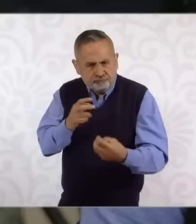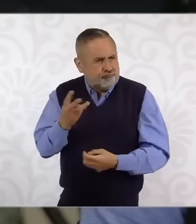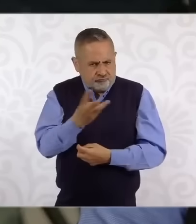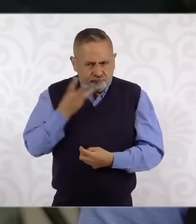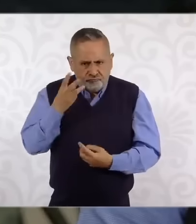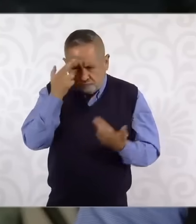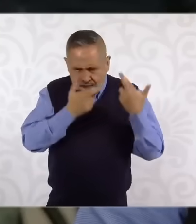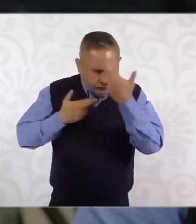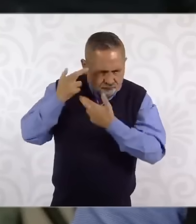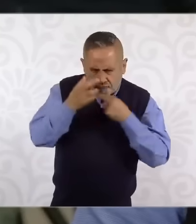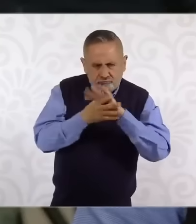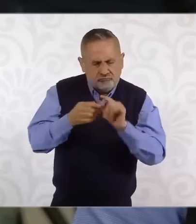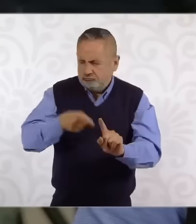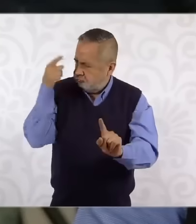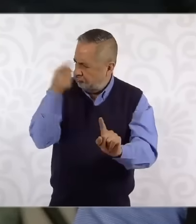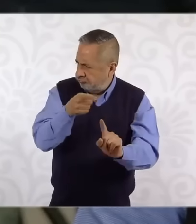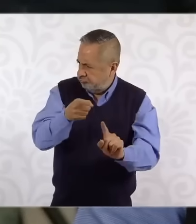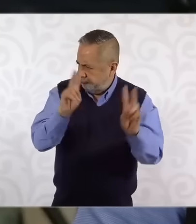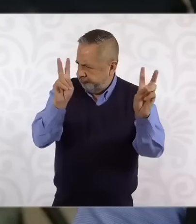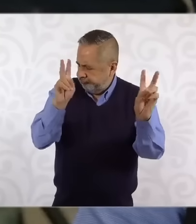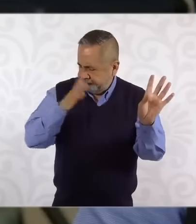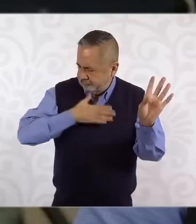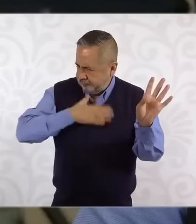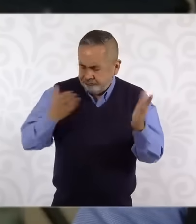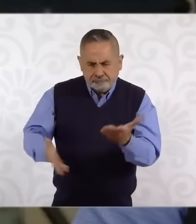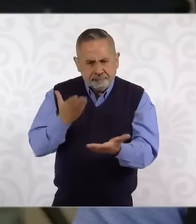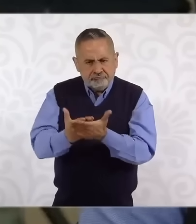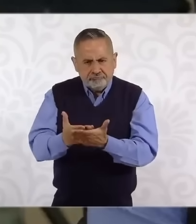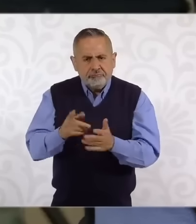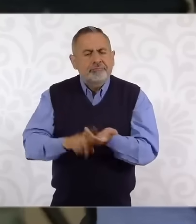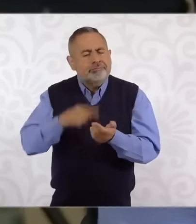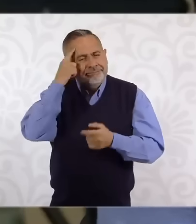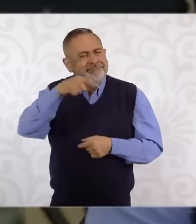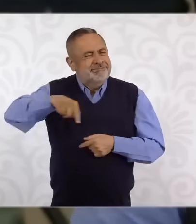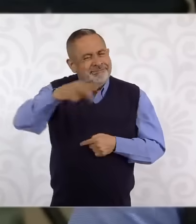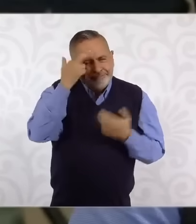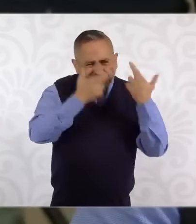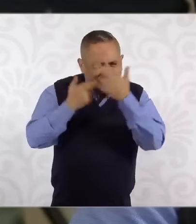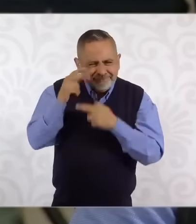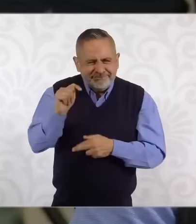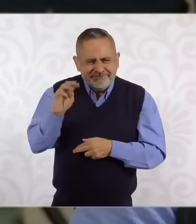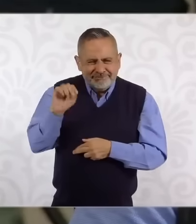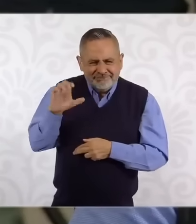¿Cuál serían los temas más urgentes eh eh en la mesa de revisión y y cuál es su visión de